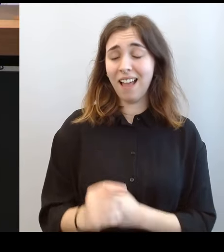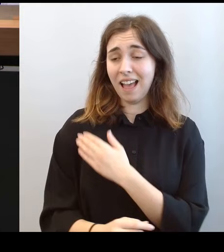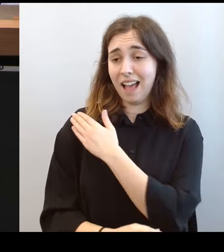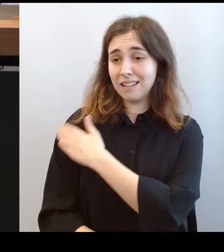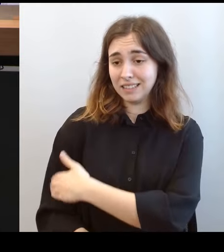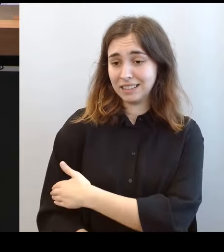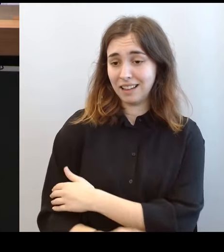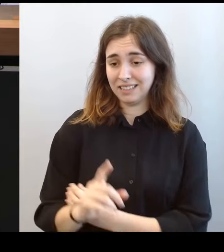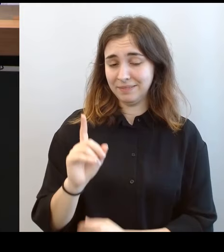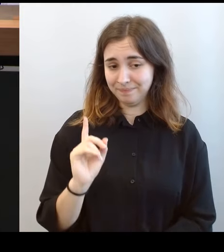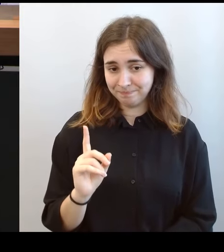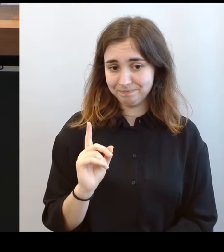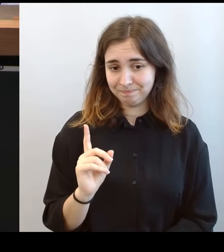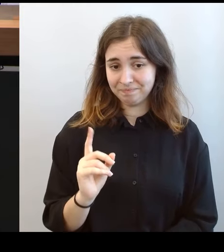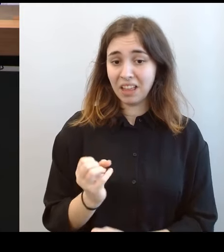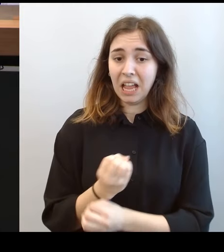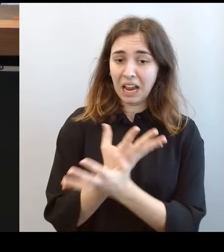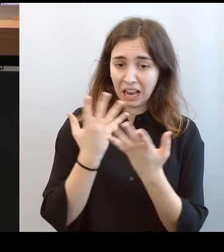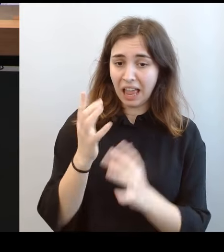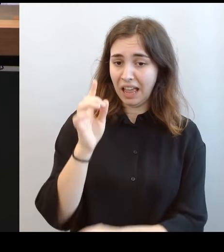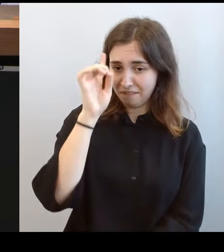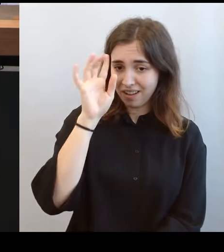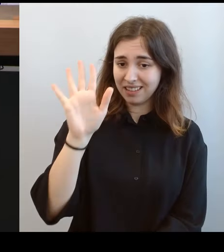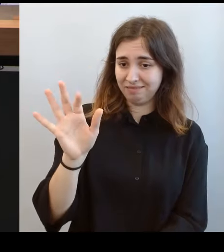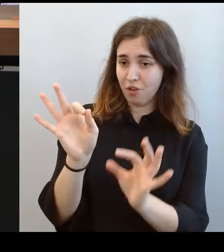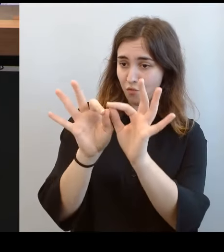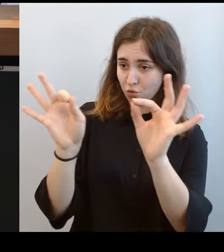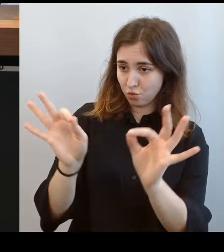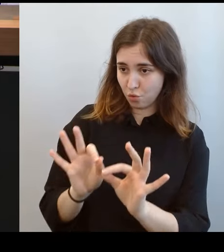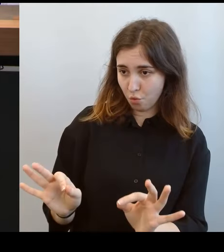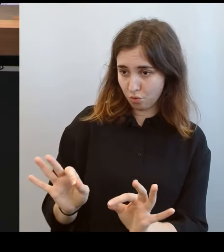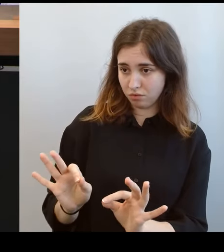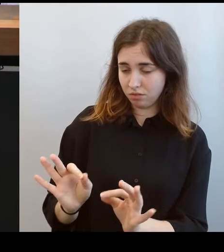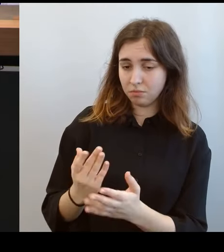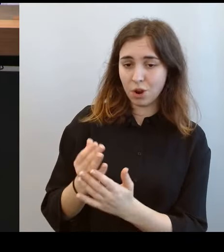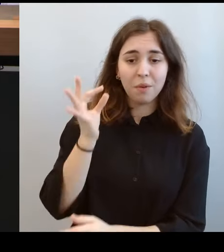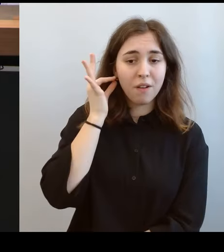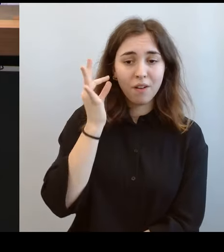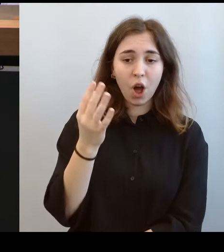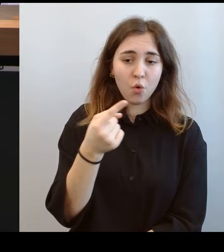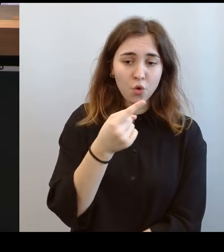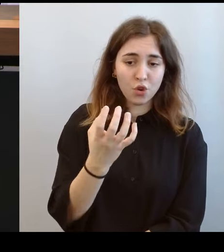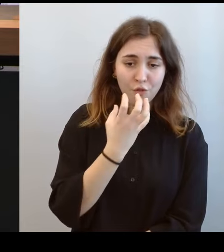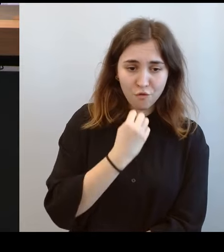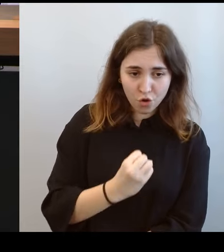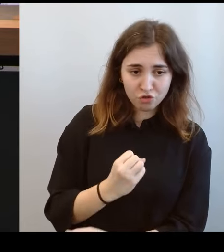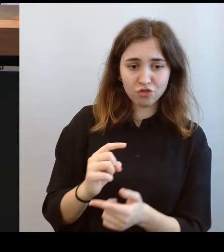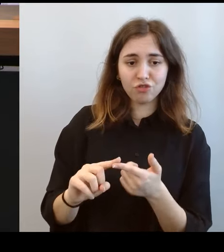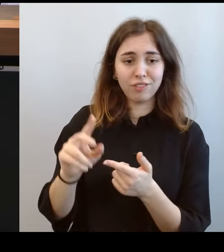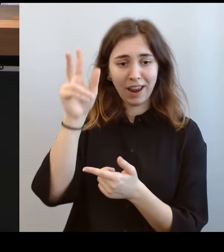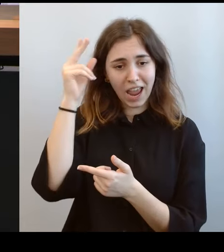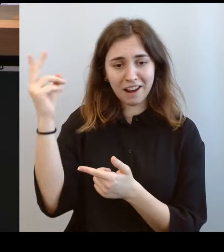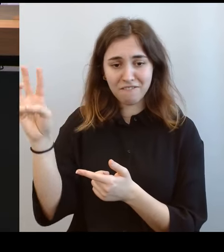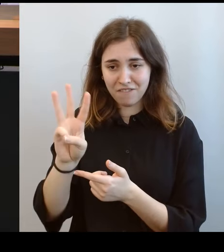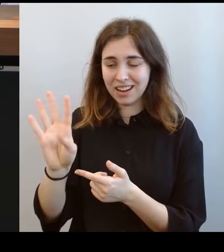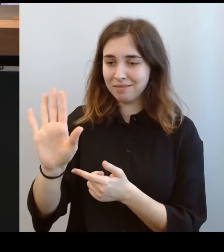Funktionen, die Frau Günther-Wünsch, und insbesondere Herr Wegner haben und die sich daraus ergebenden Abhängigkeits- und